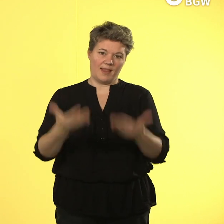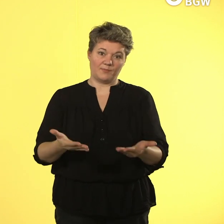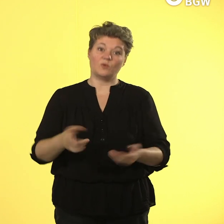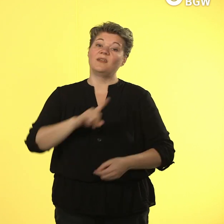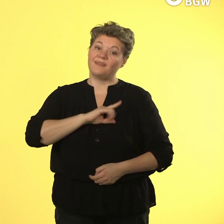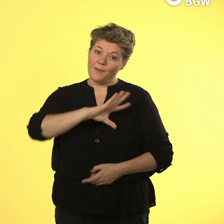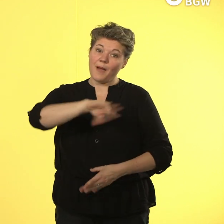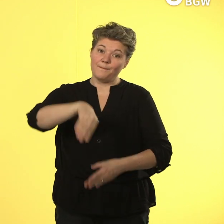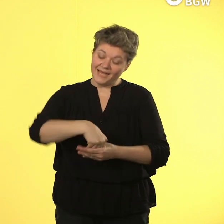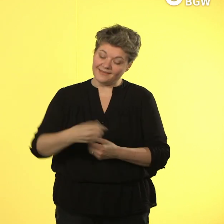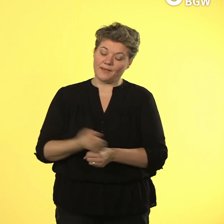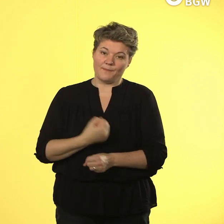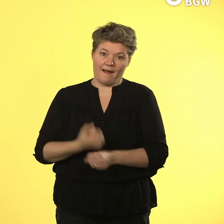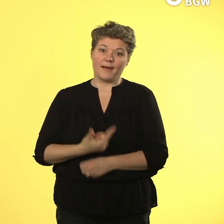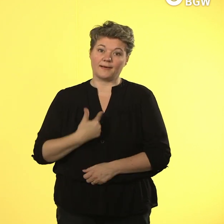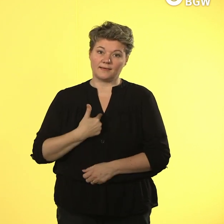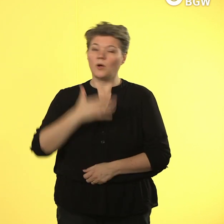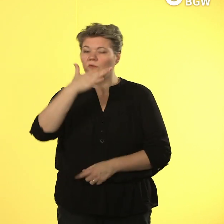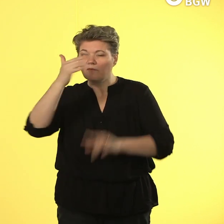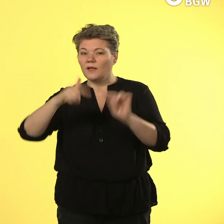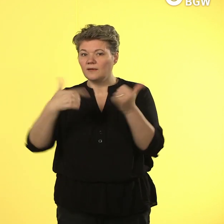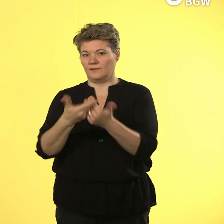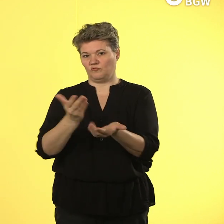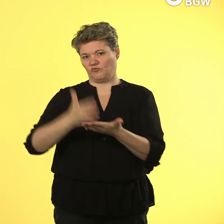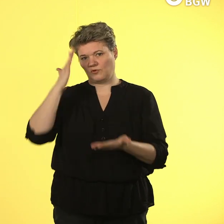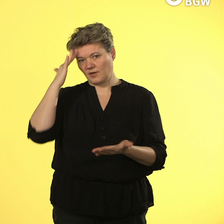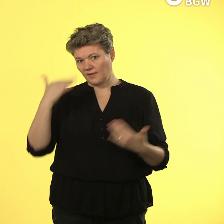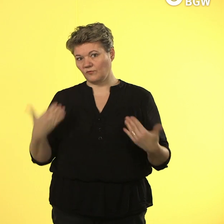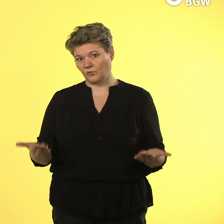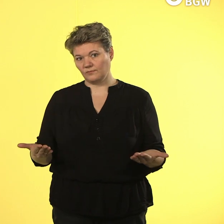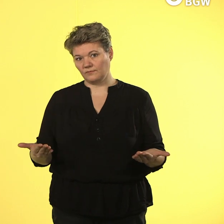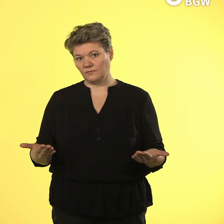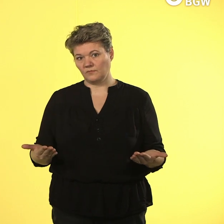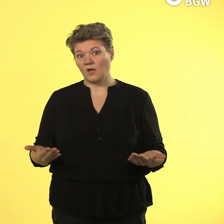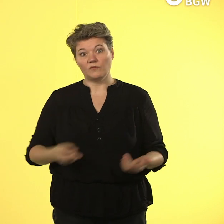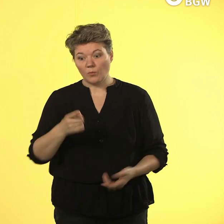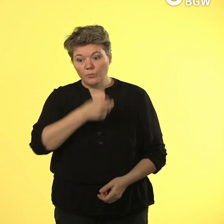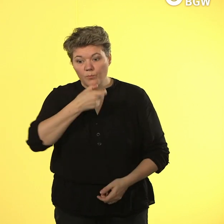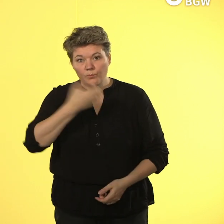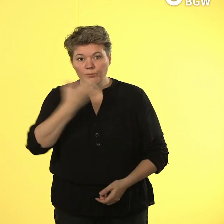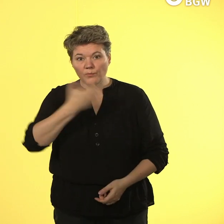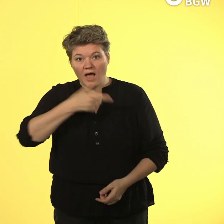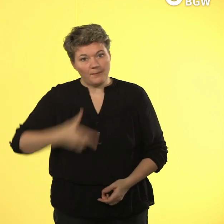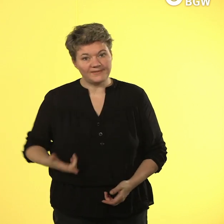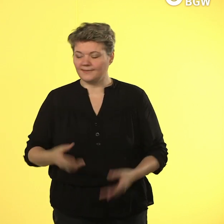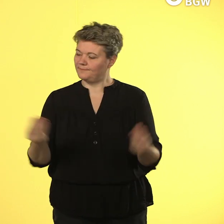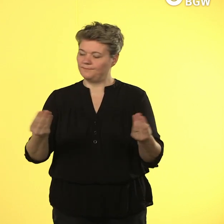denn das macht man nicht aus schlechtem Willen. Wir sind so, wenn der Stress zu groß ist, und Sie haben viel Stress, dann neigen wir dazu.